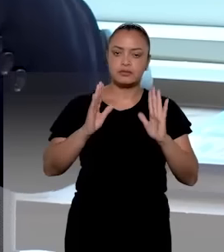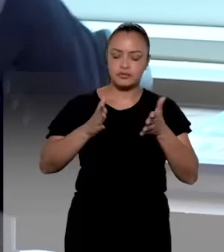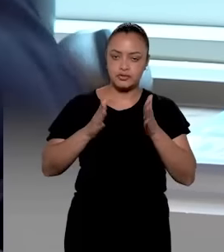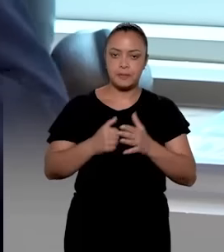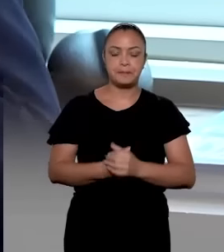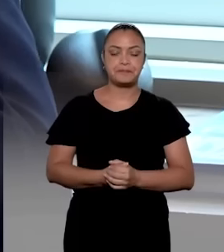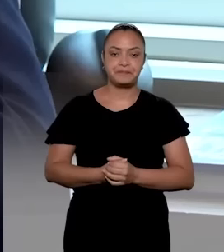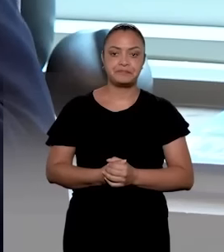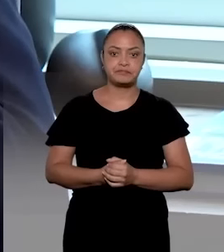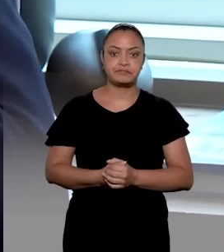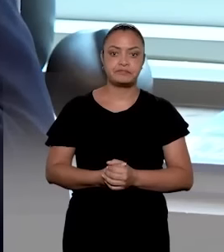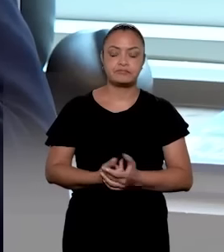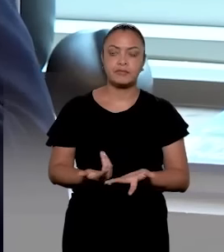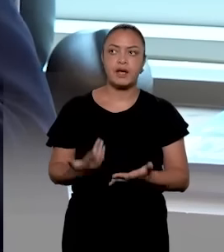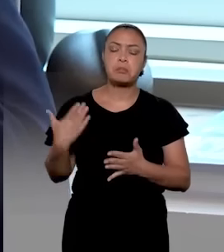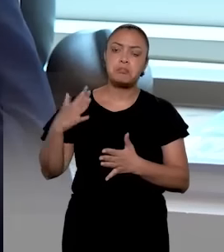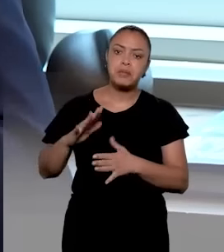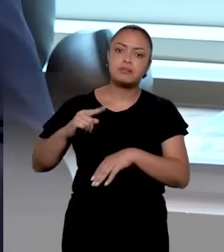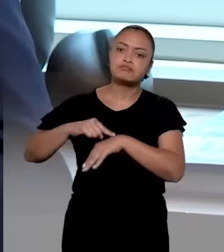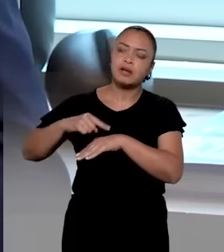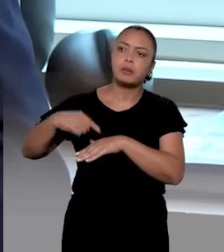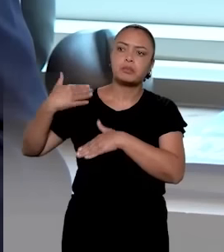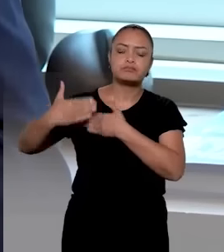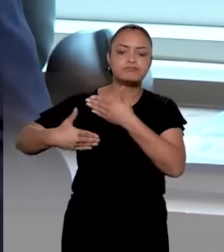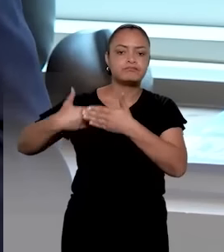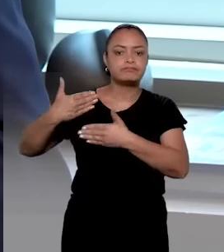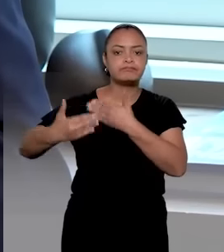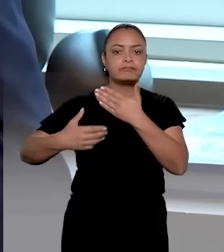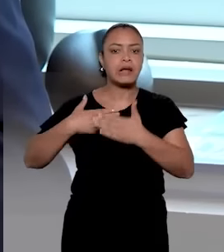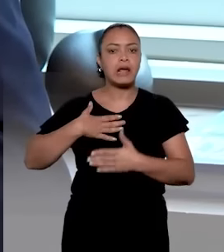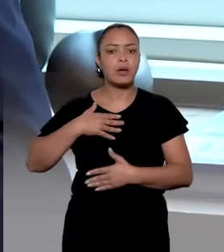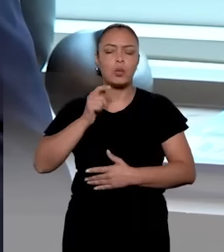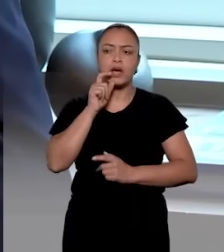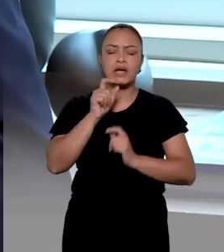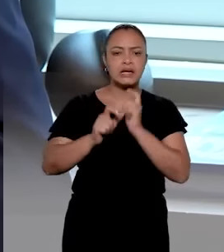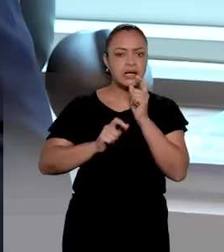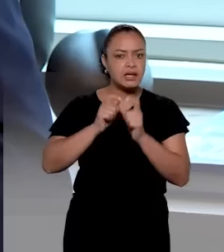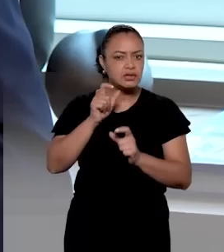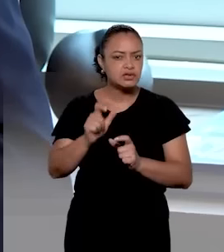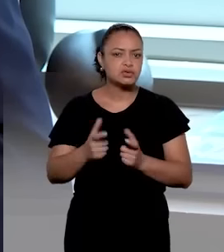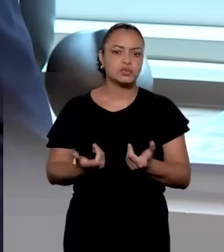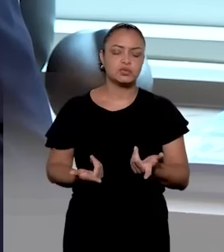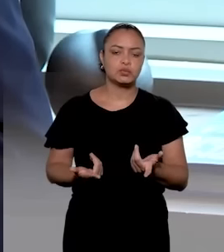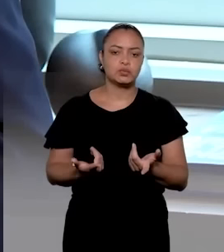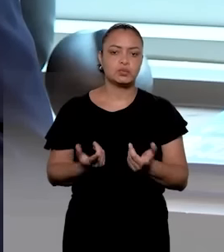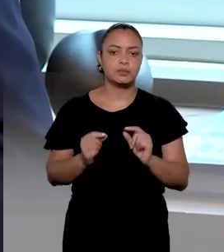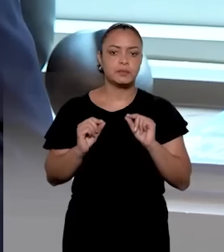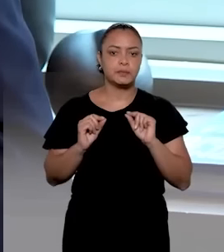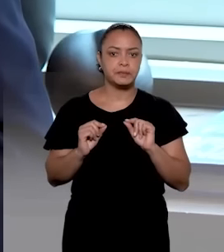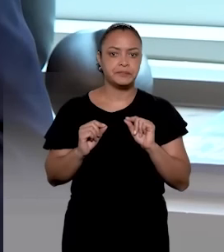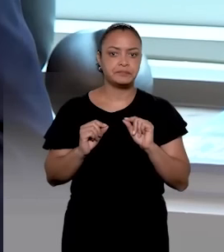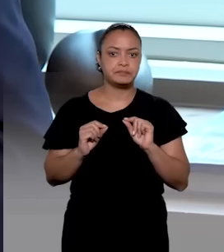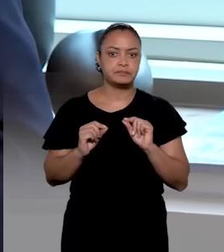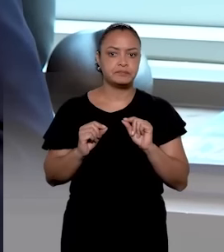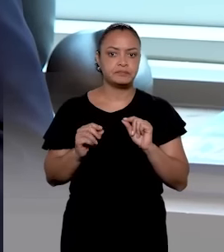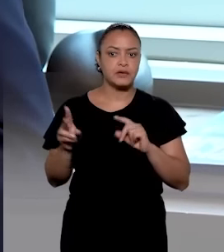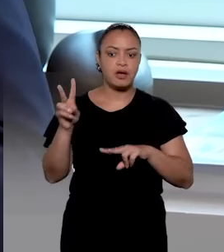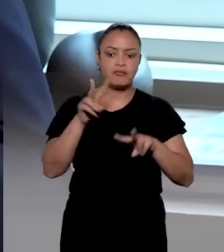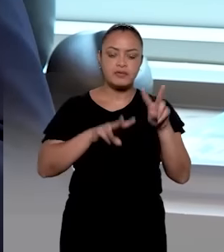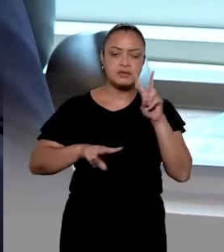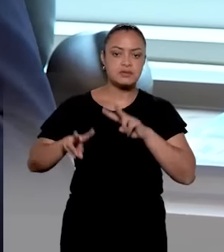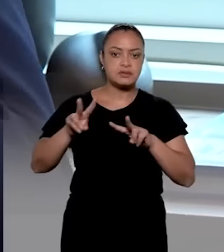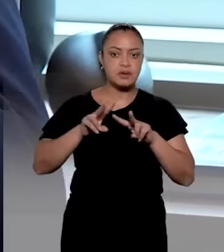30 órgãos de classe eu presidi. E durante muito tempo eu fui um crítico ácido à visão que o setor